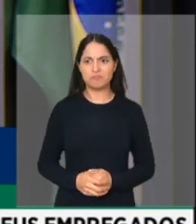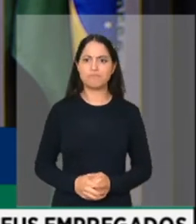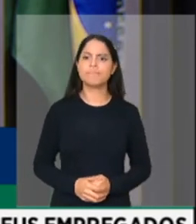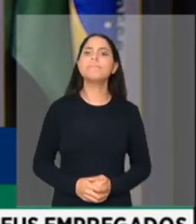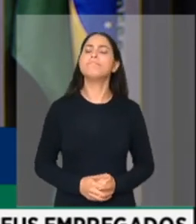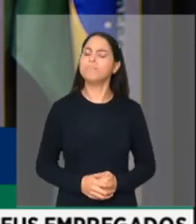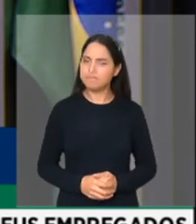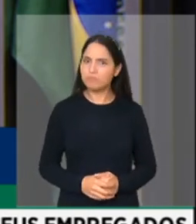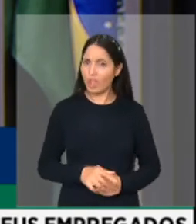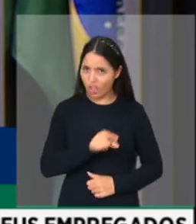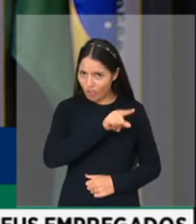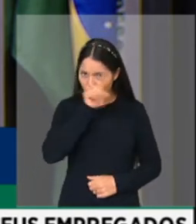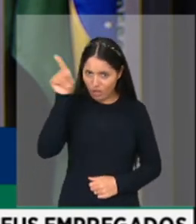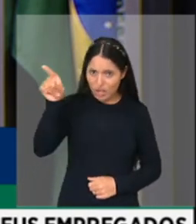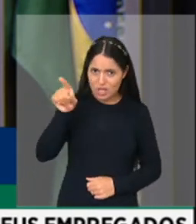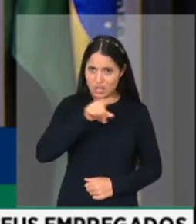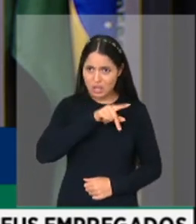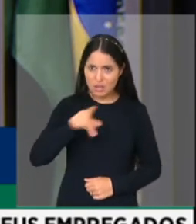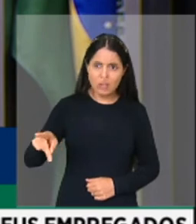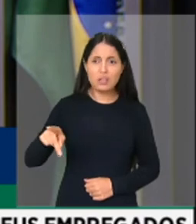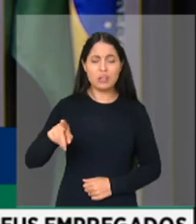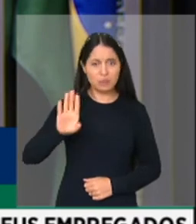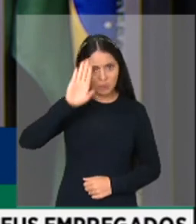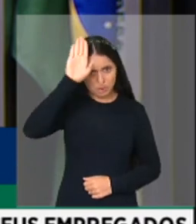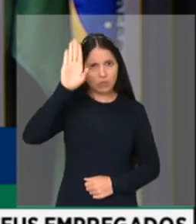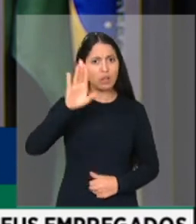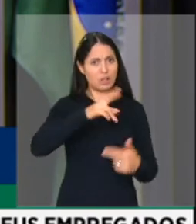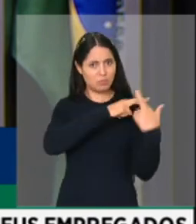V.EXA. TEM RESPONSABILIDADE DE NÃO DEIXAR ACONTECER. PORQUE EXATAMENTE OS SEUS 57 MILHÕES